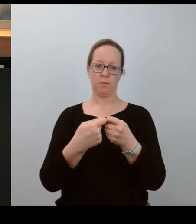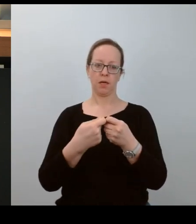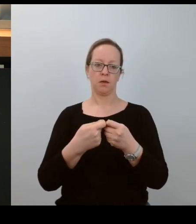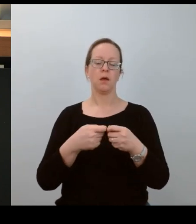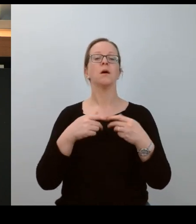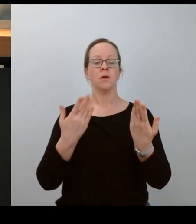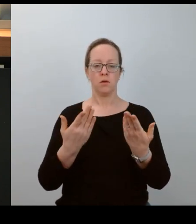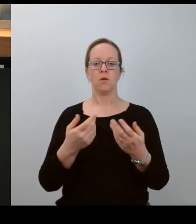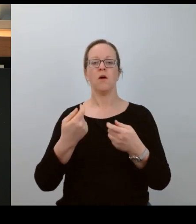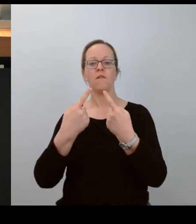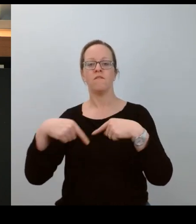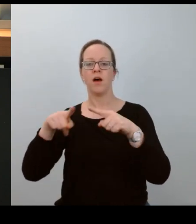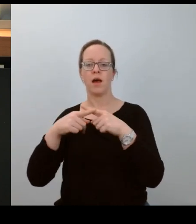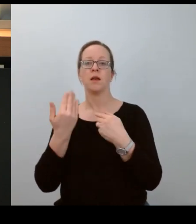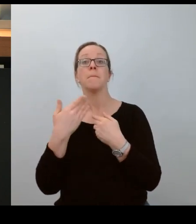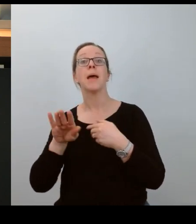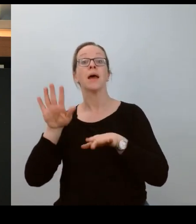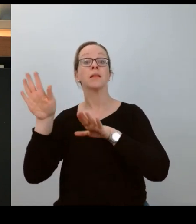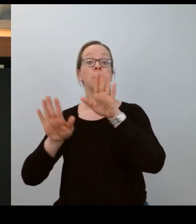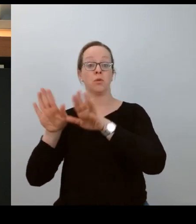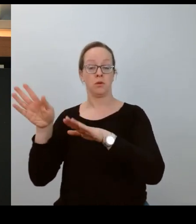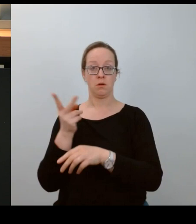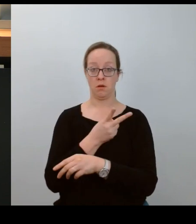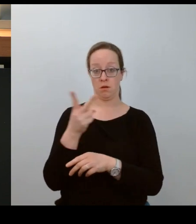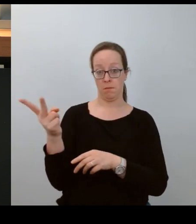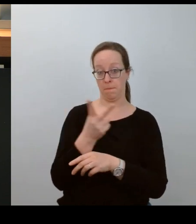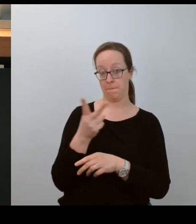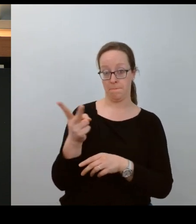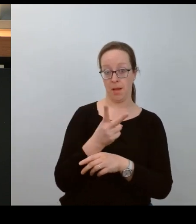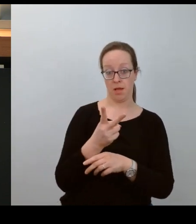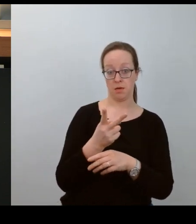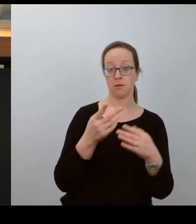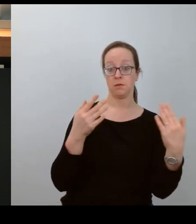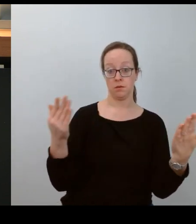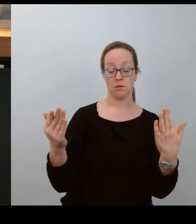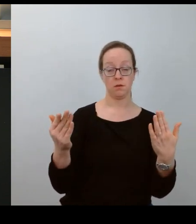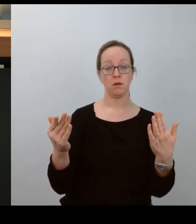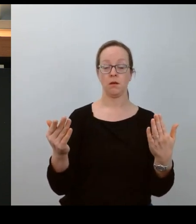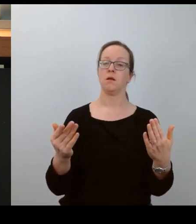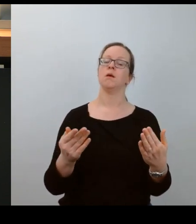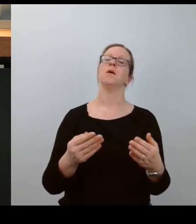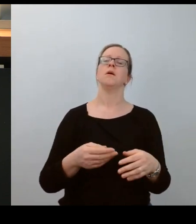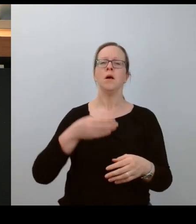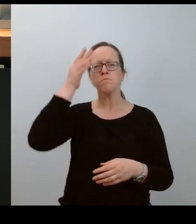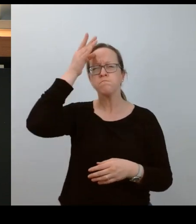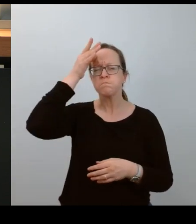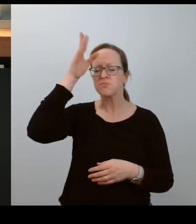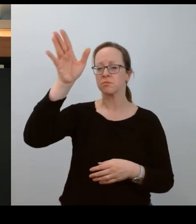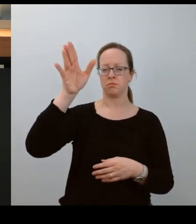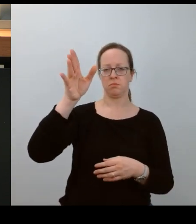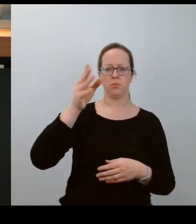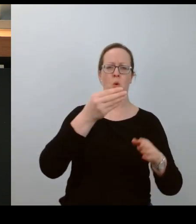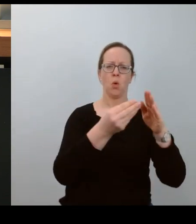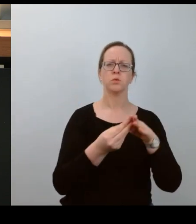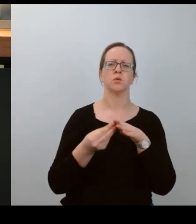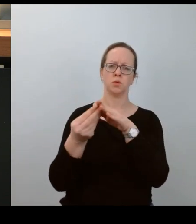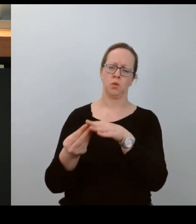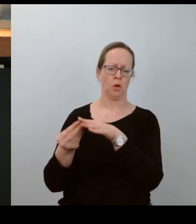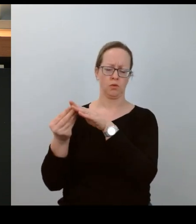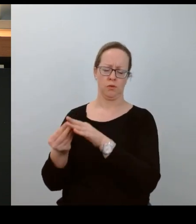die wir als rot-grün-rote Koalition für unsere Bürgerinnen behandeln dürfen. Ob wir uns hier aber in aller gleicher Formation weiter zu